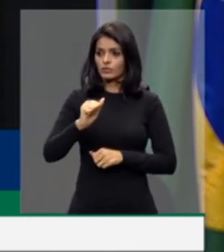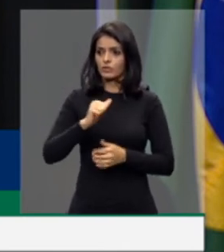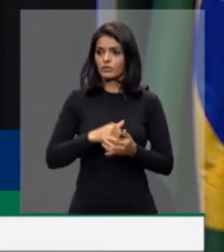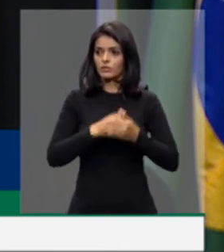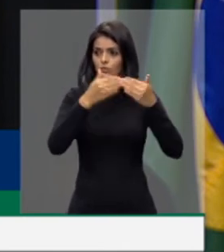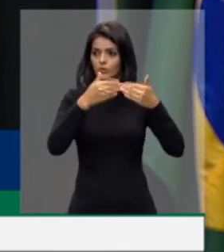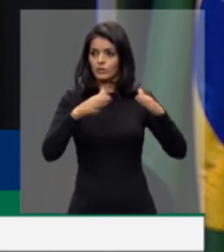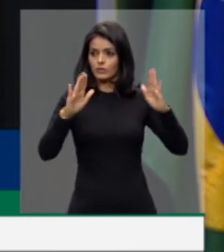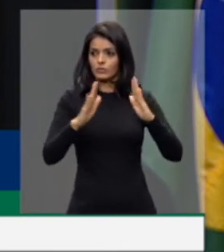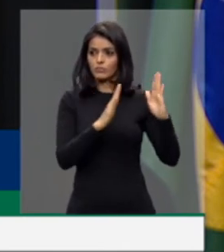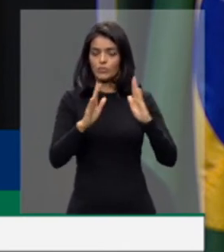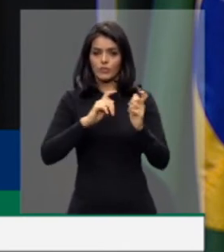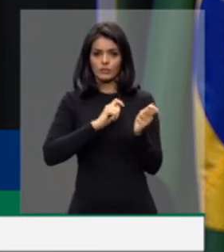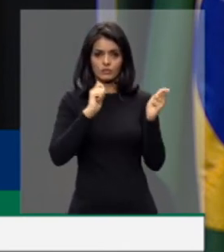COMISSÃO MISTA, O ACOLHIMENTO SE MOSTROU OPORTUNO,